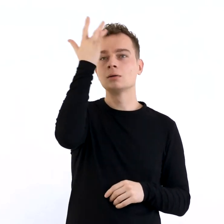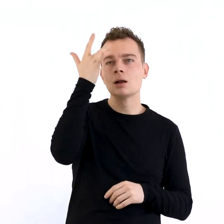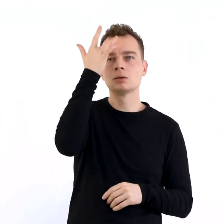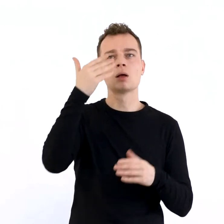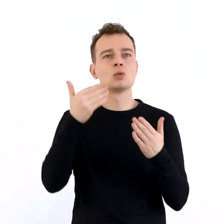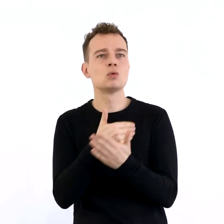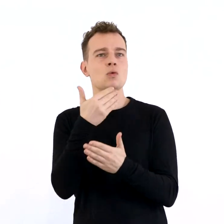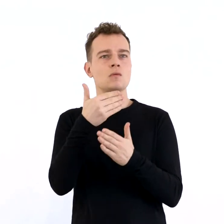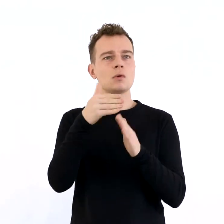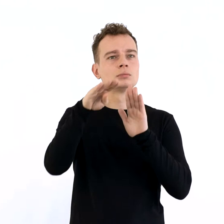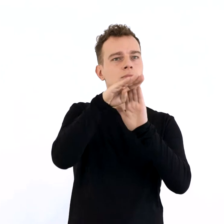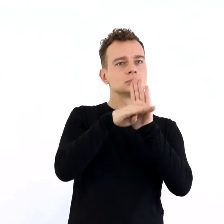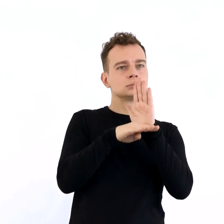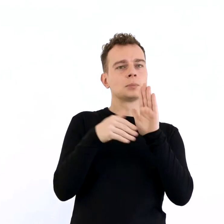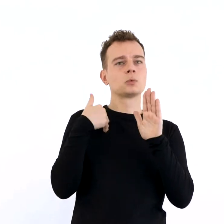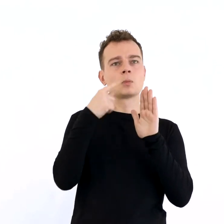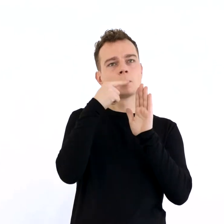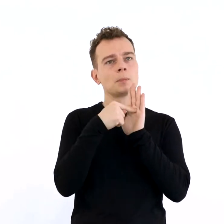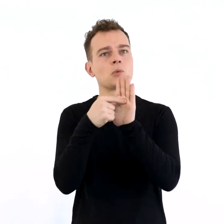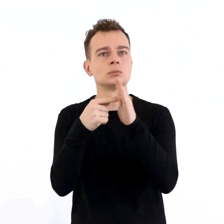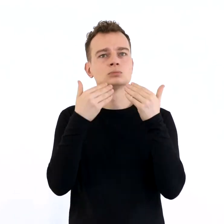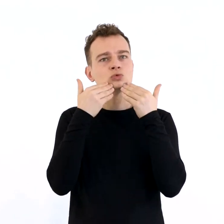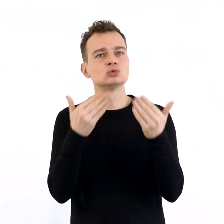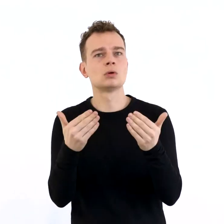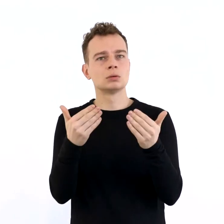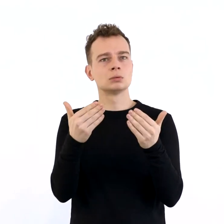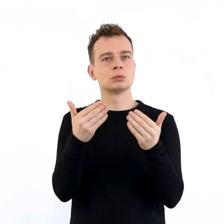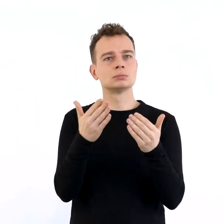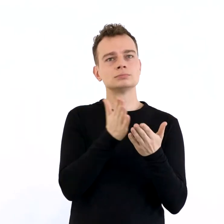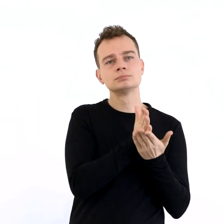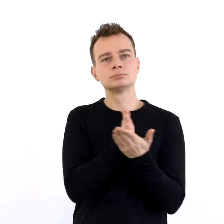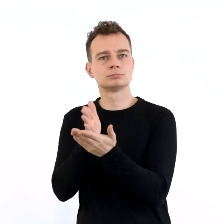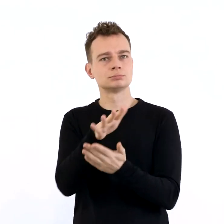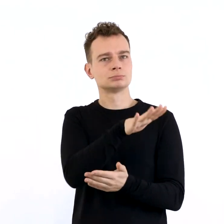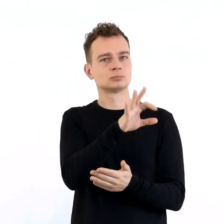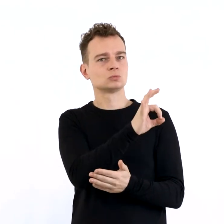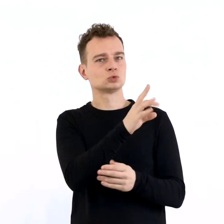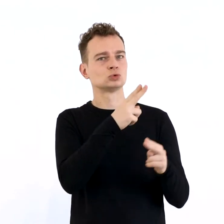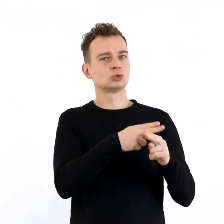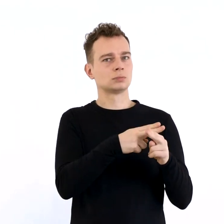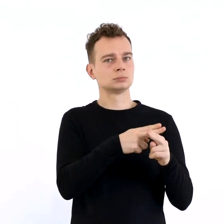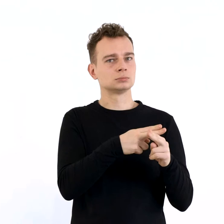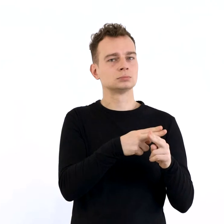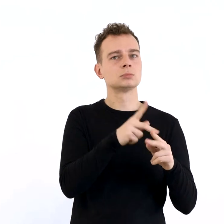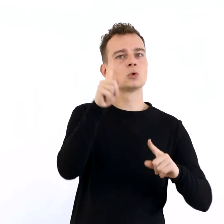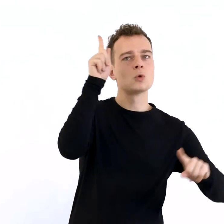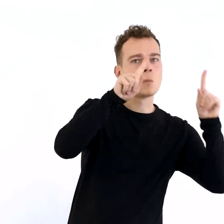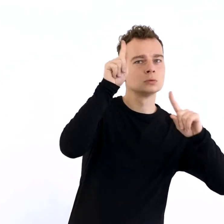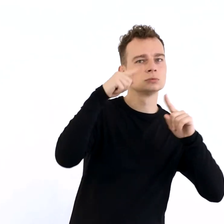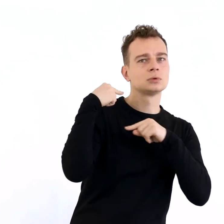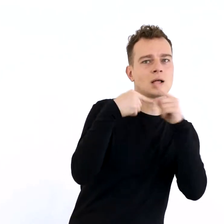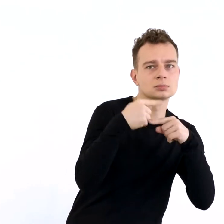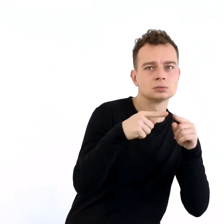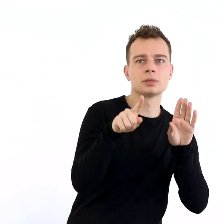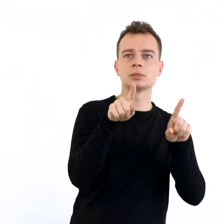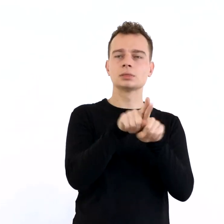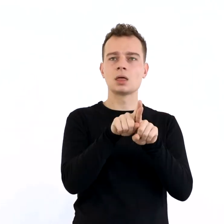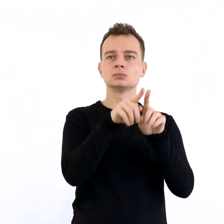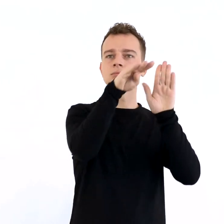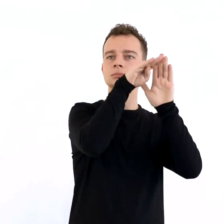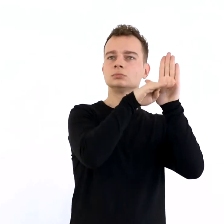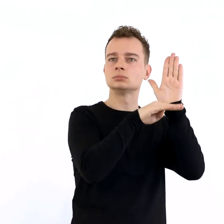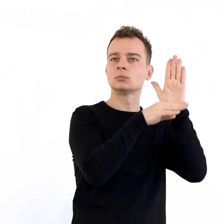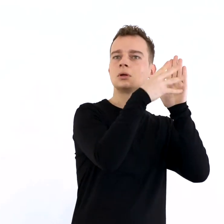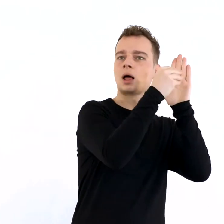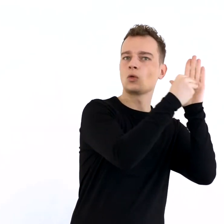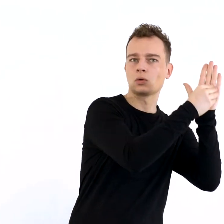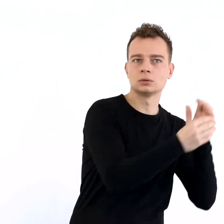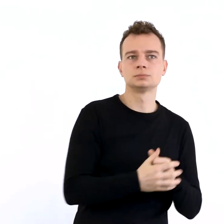Nowe treści religijne były pokazywane za pomocą tradycyjnych kompozycji i kanonów rzymskich.